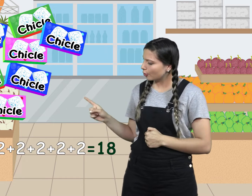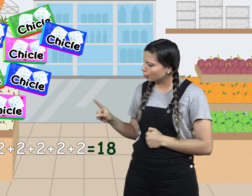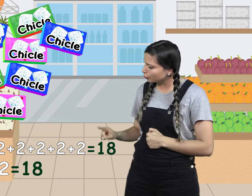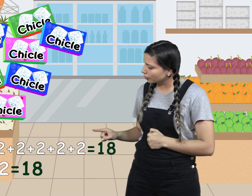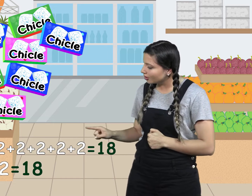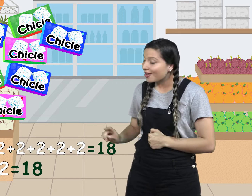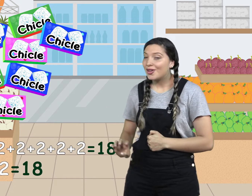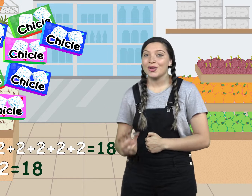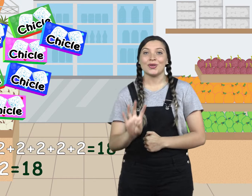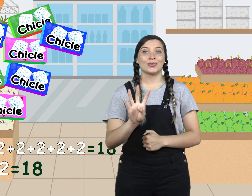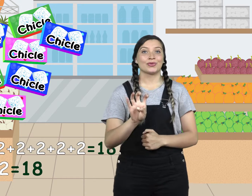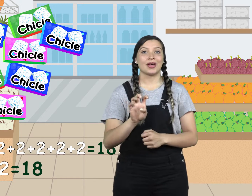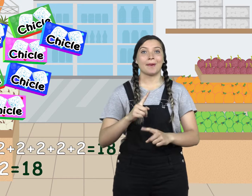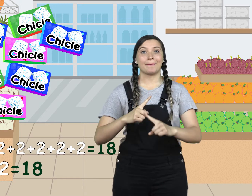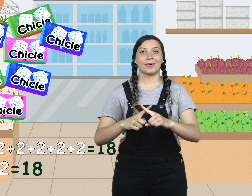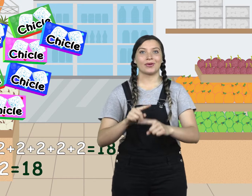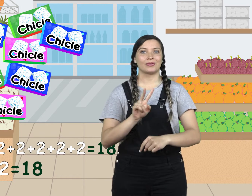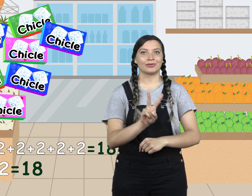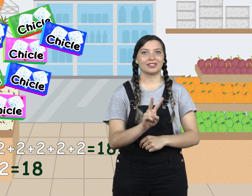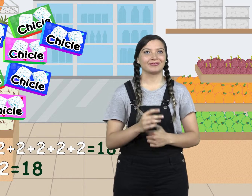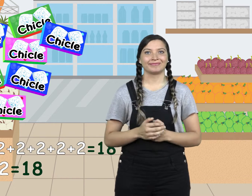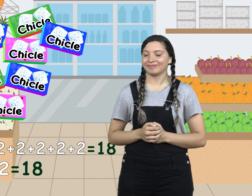También puedo decir que nueve por dos.